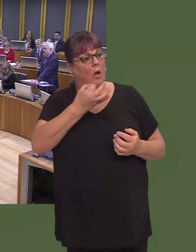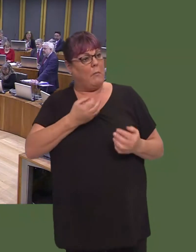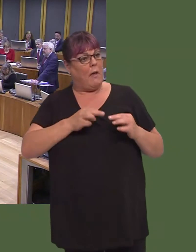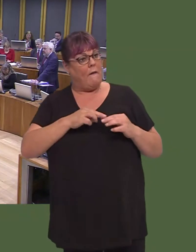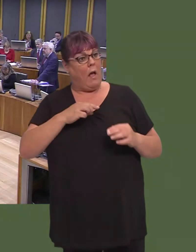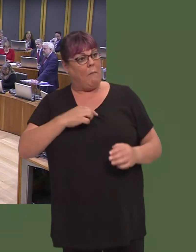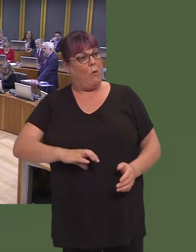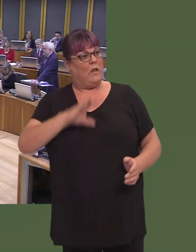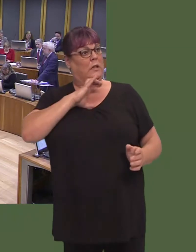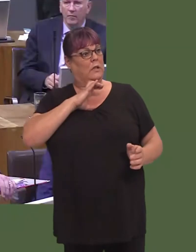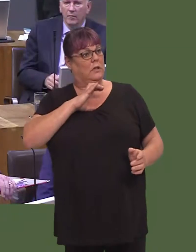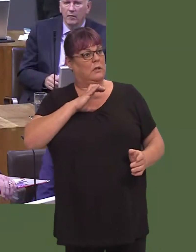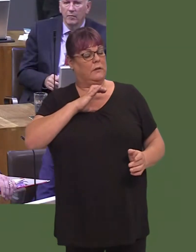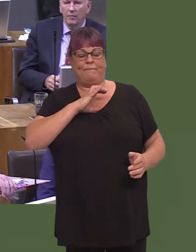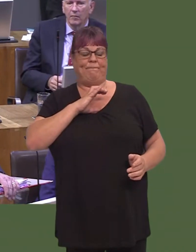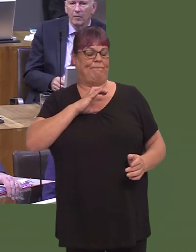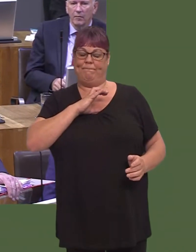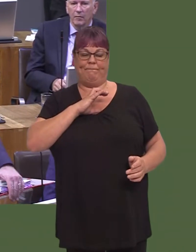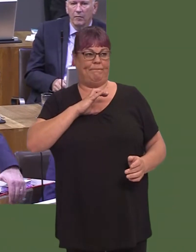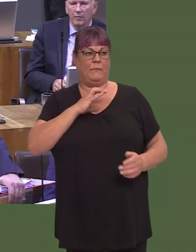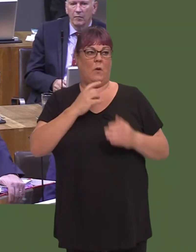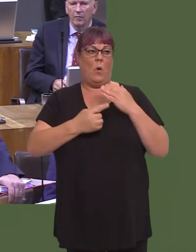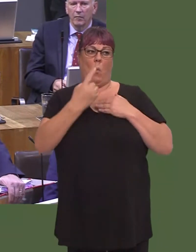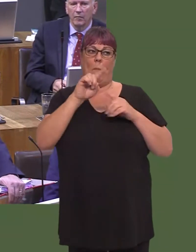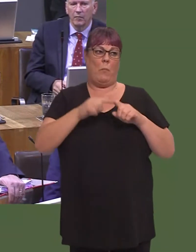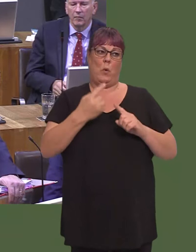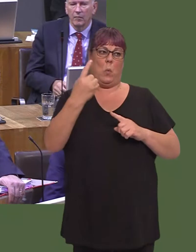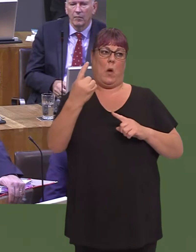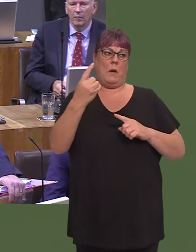sydd yn edrych i brynu ond yn ffaelu fforddio hynny ar hyn o bryd.